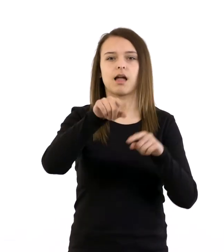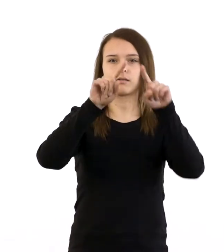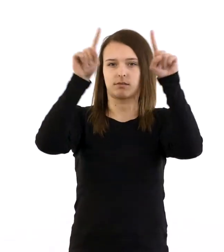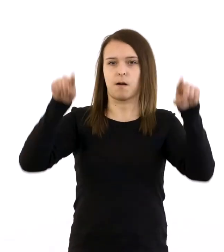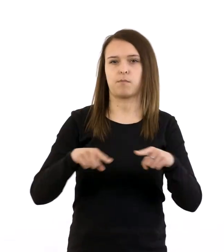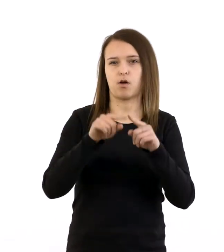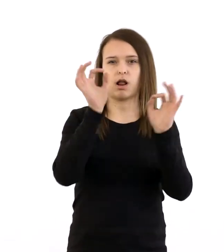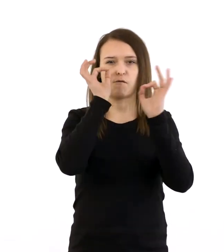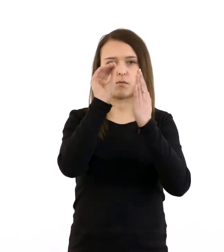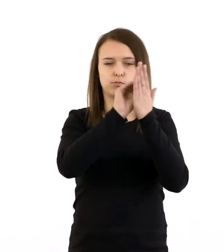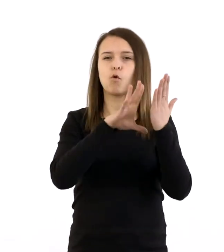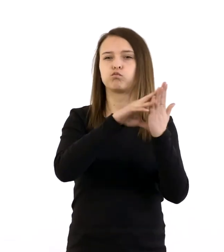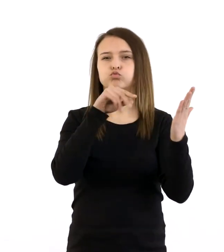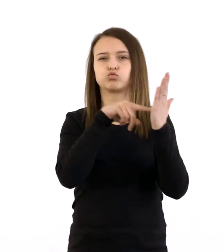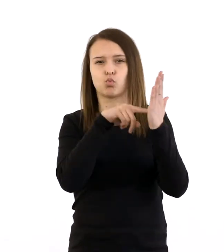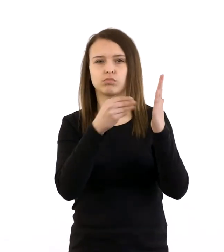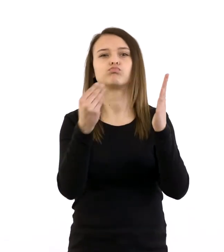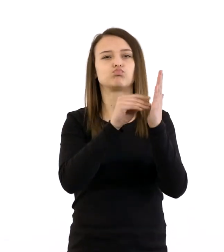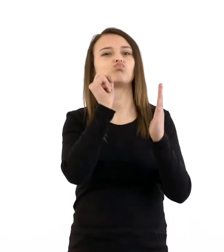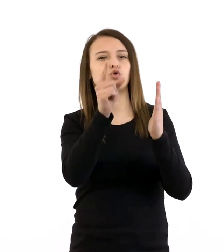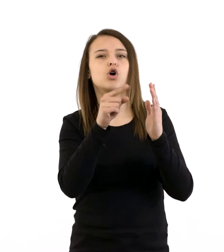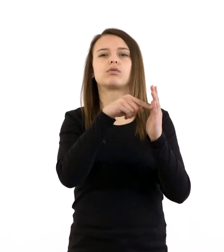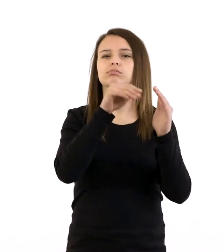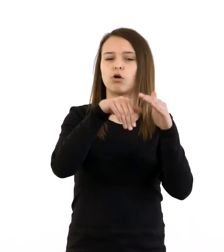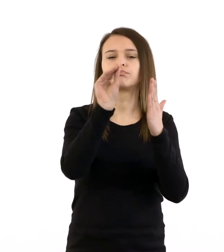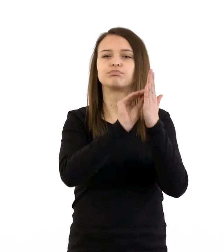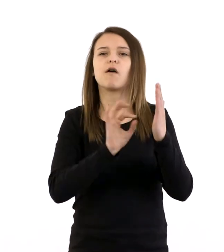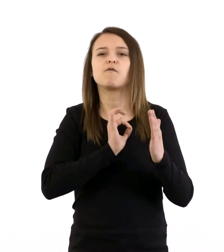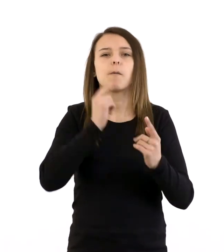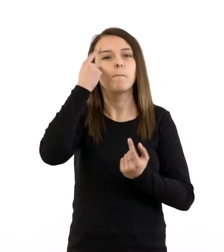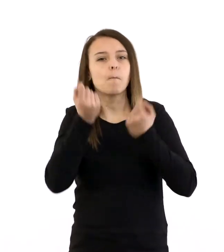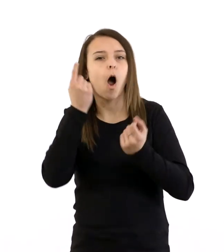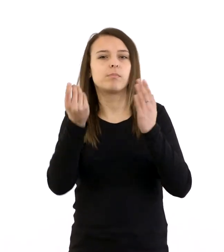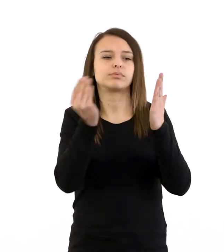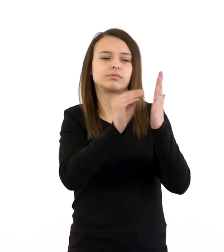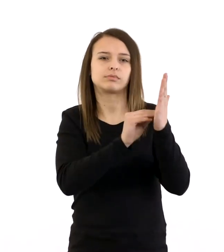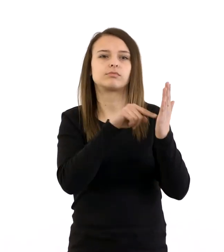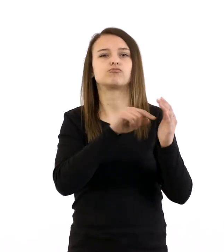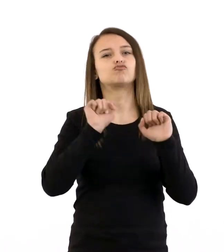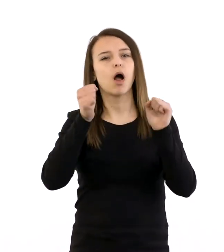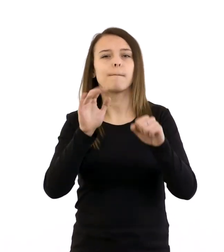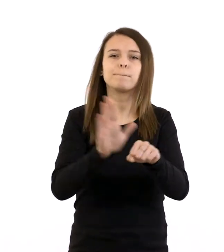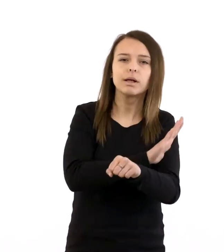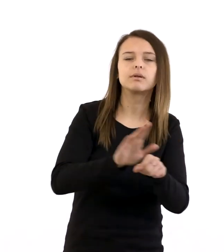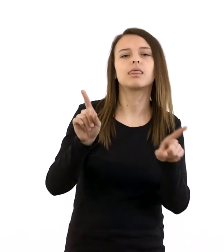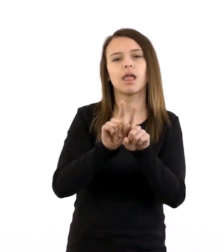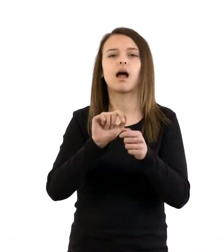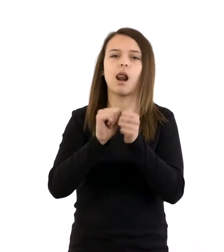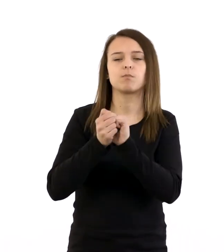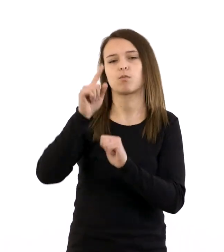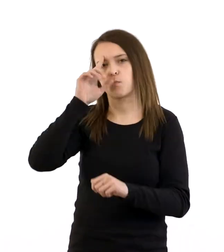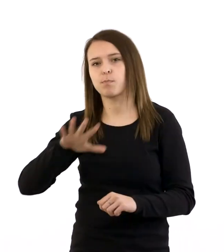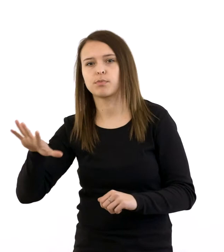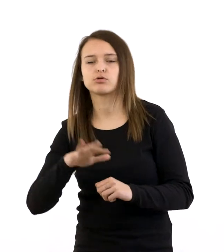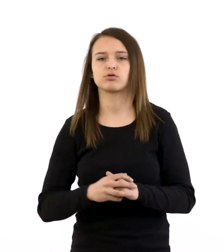W specjalnym szablonie mieszczącym się na jednej kartce można opisać swój pomysł na działalność biznesową lub społeczną.